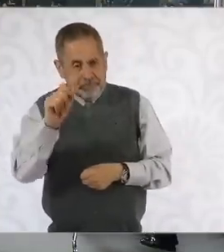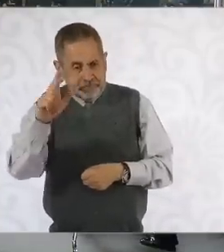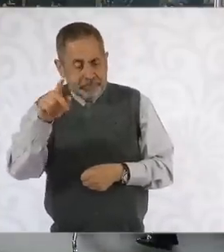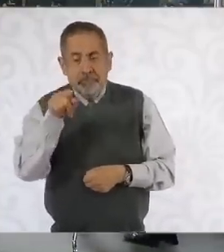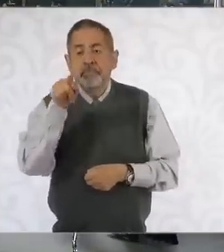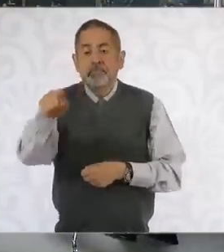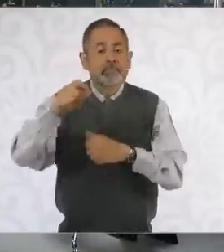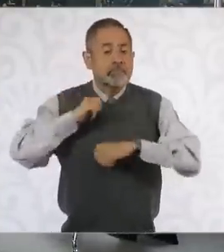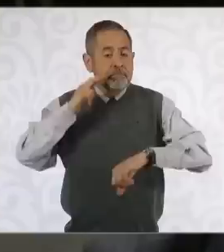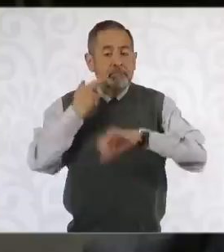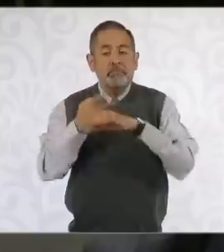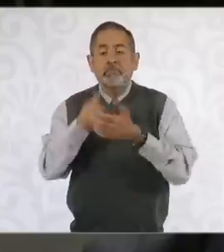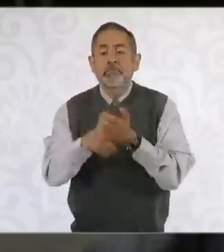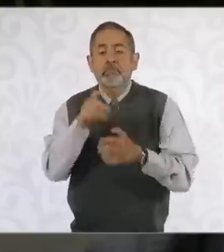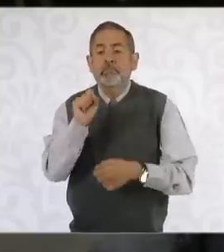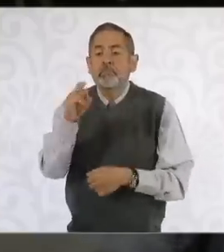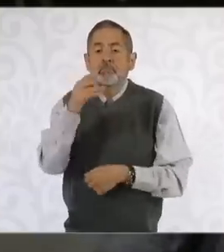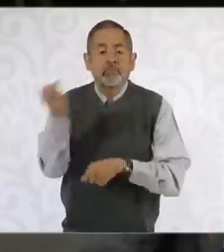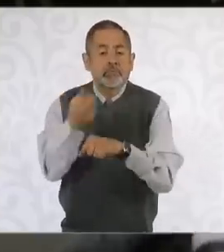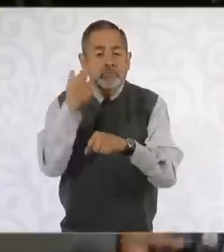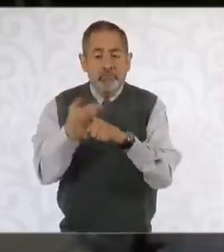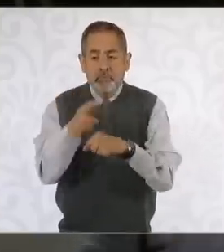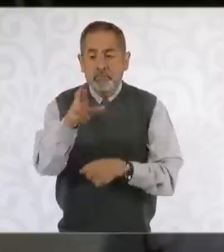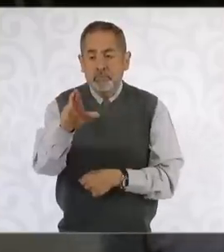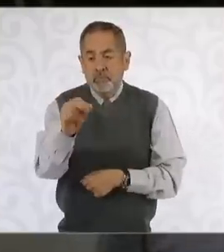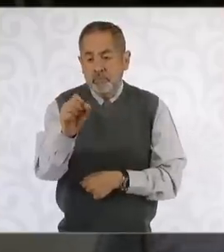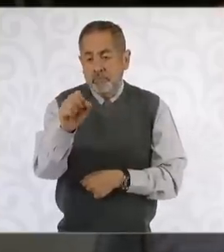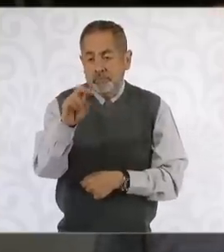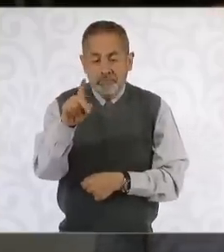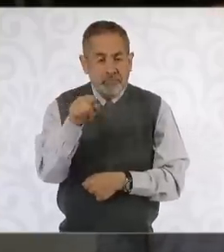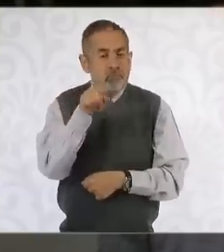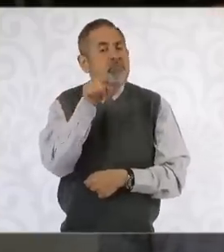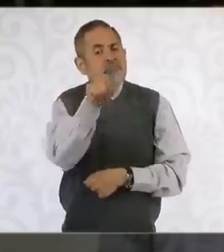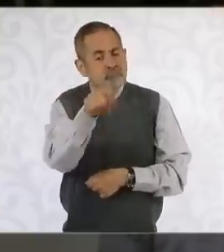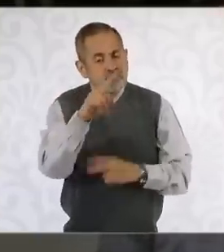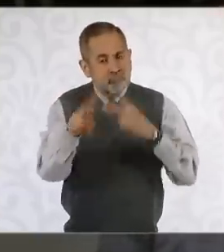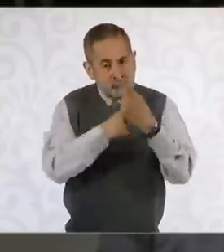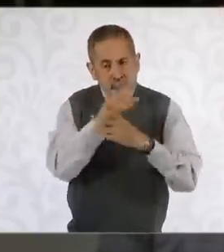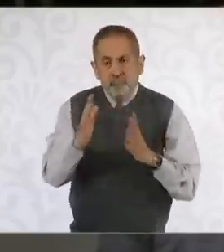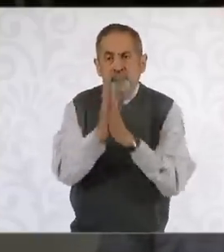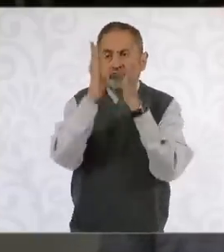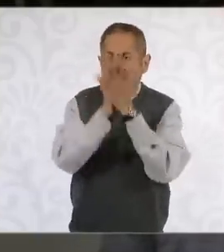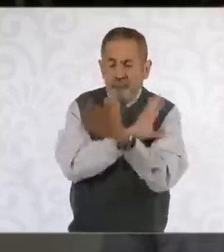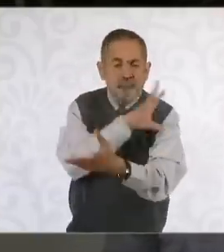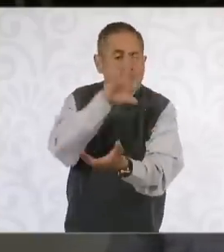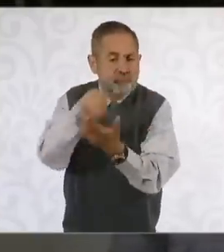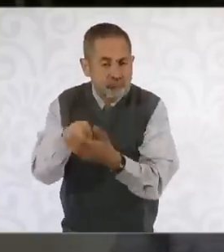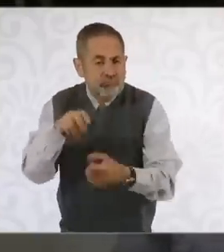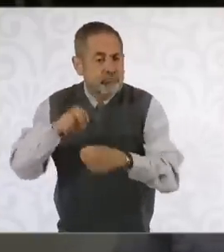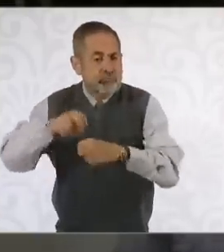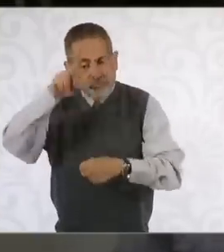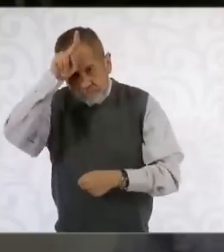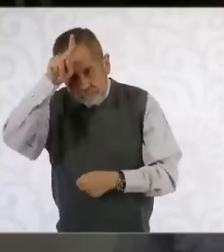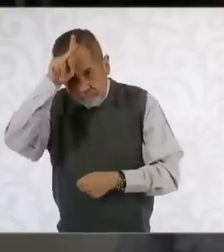su secretario Luis Rosendo Gutiérrez implica esta participación en esta reunión de Perú una búsqueda